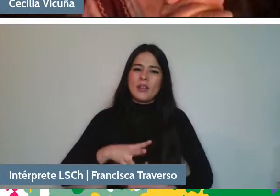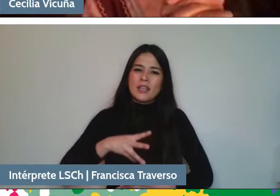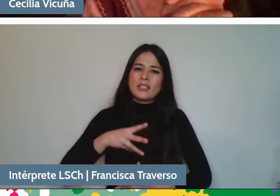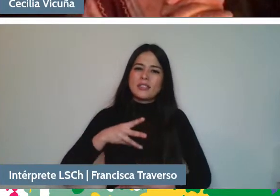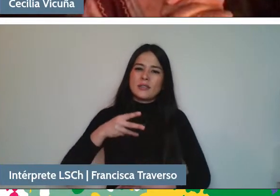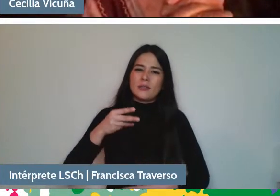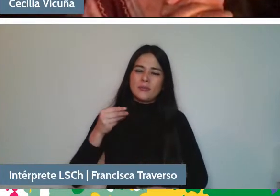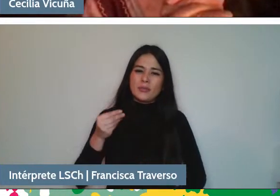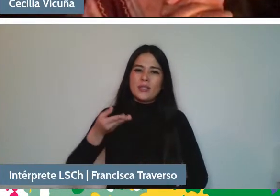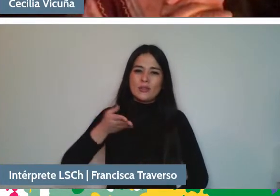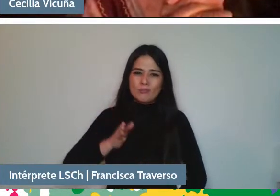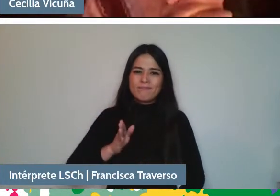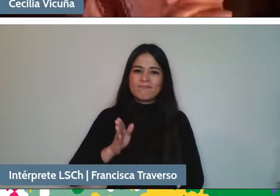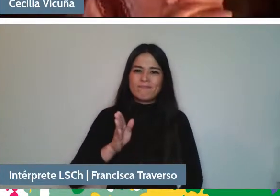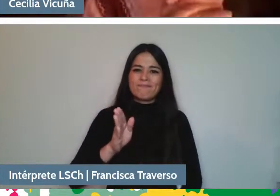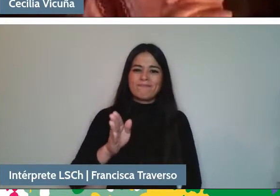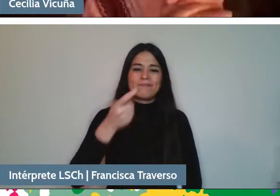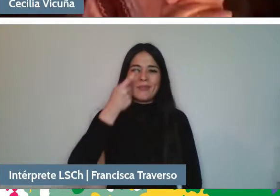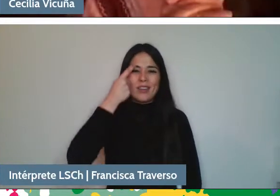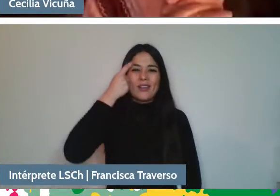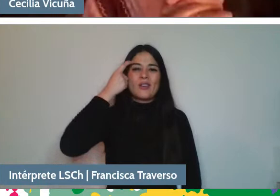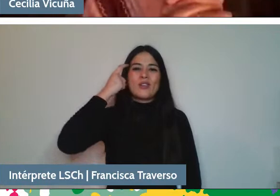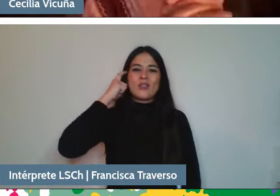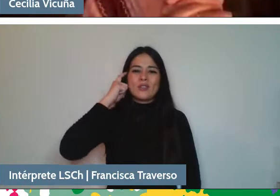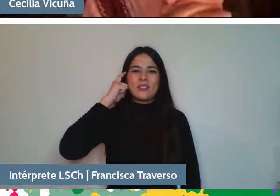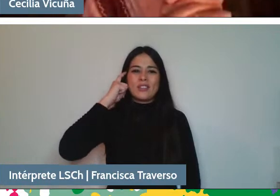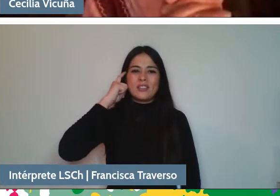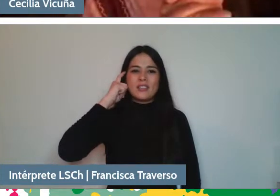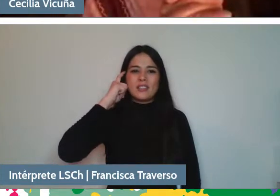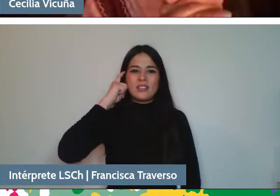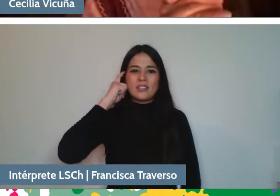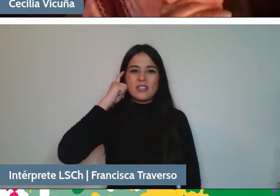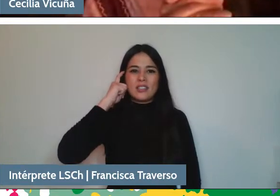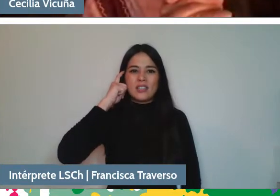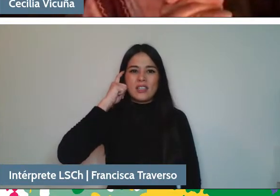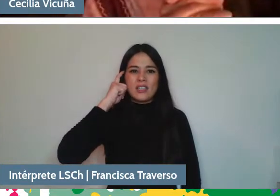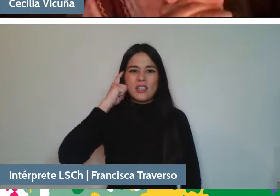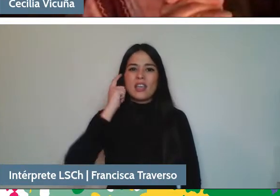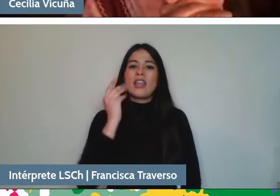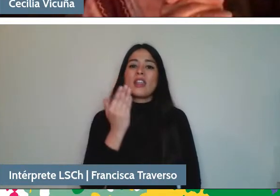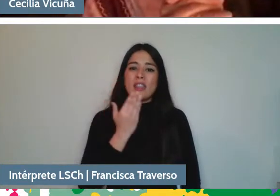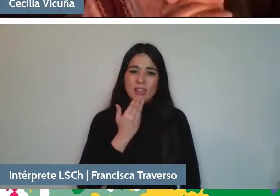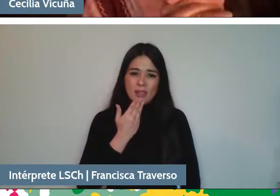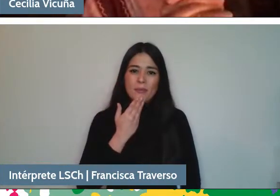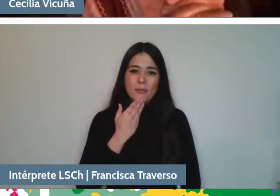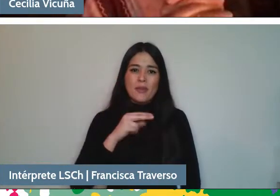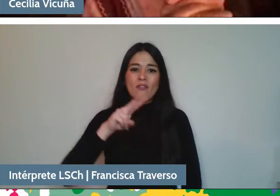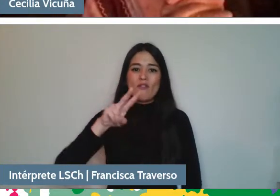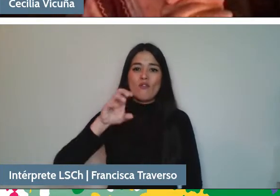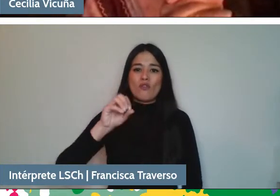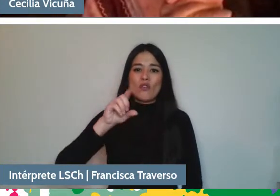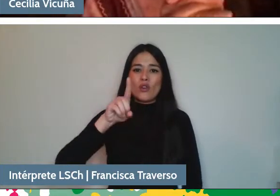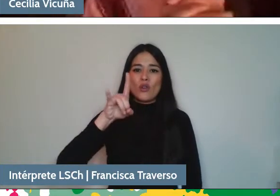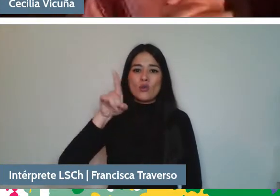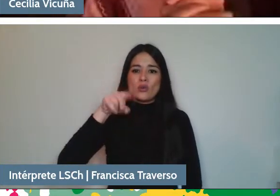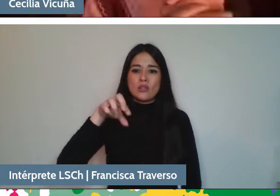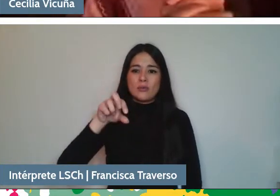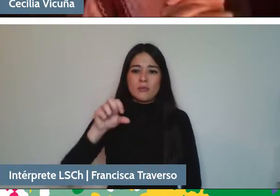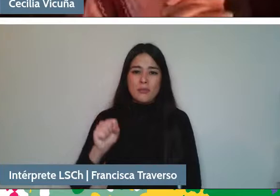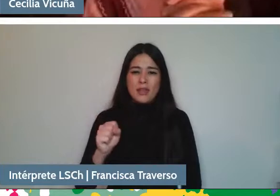y una conciencia ciclópea. Y también, Voluspa, por supuesto a quien conozco de hace años